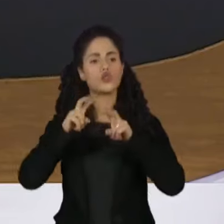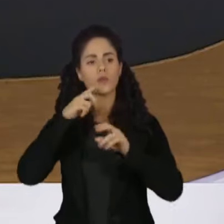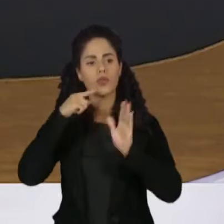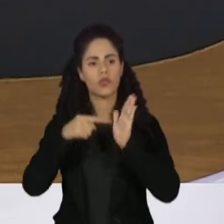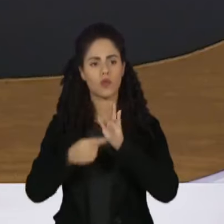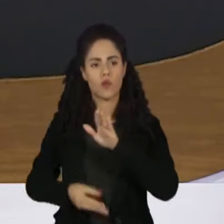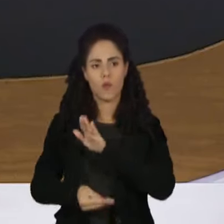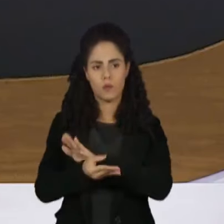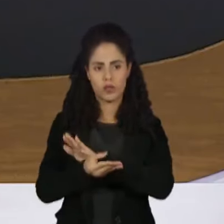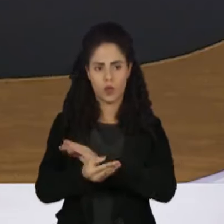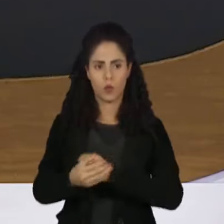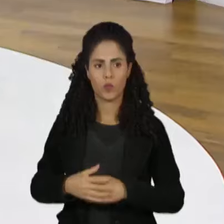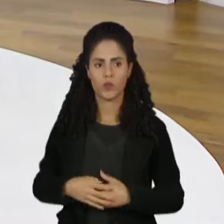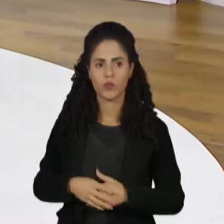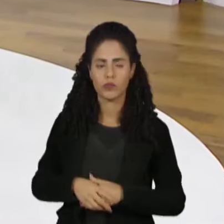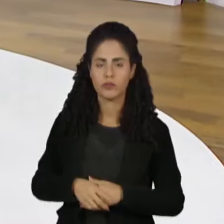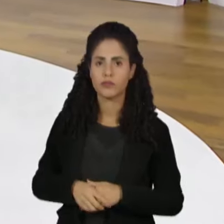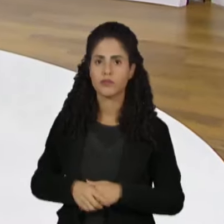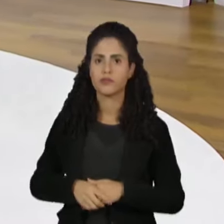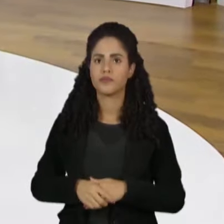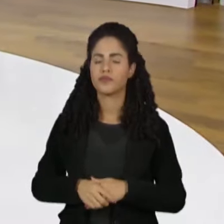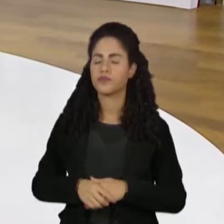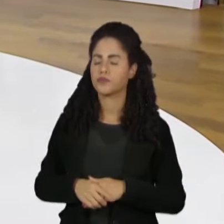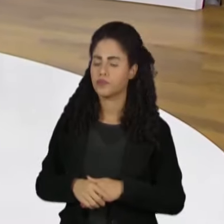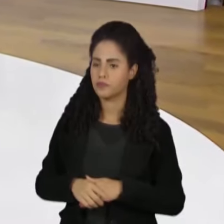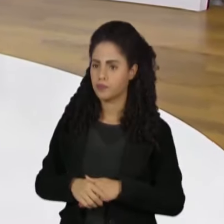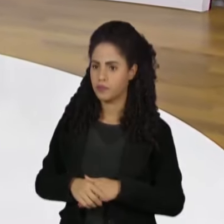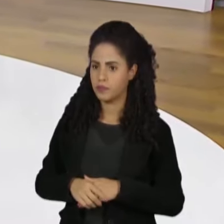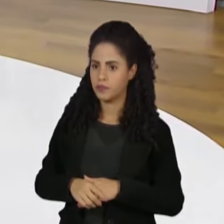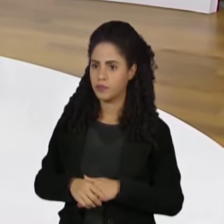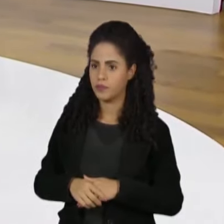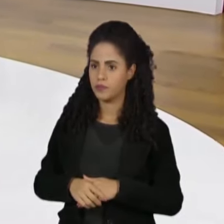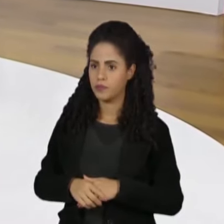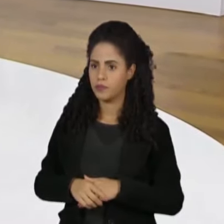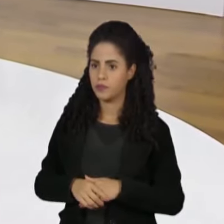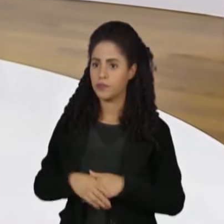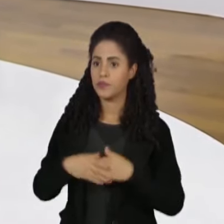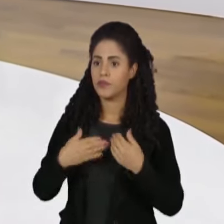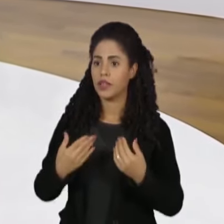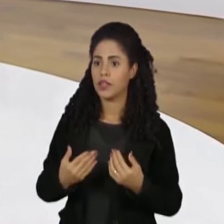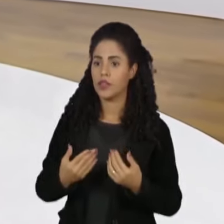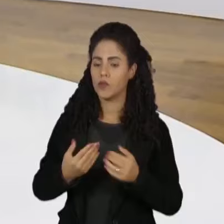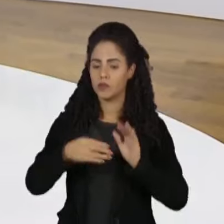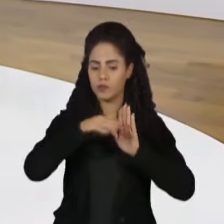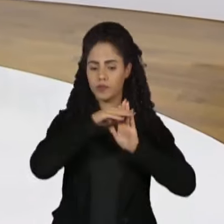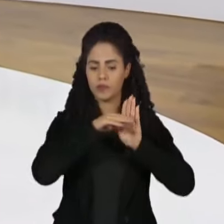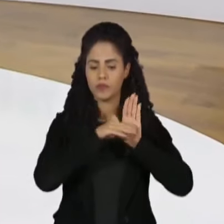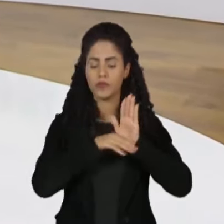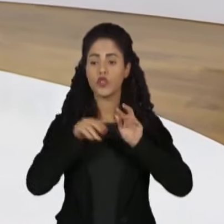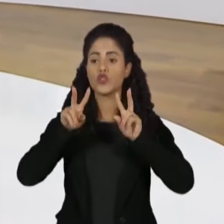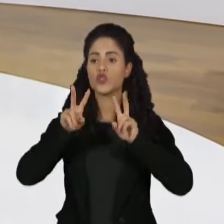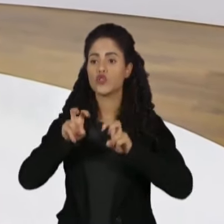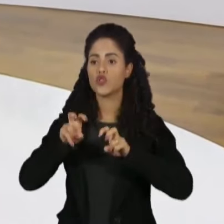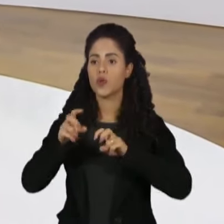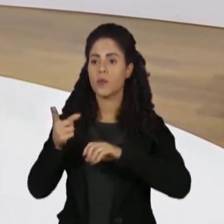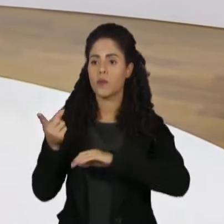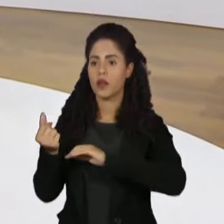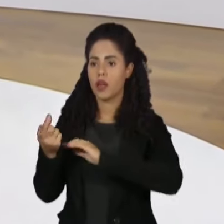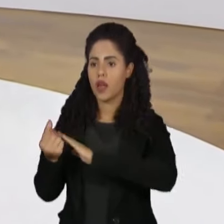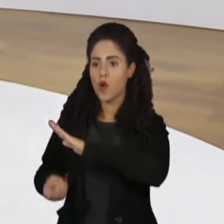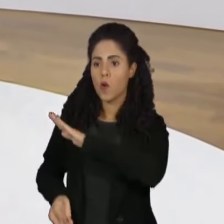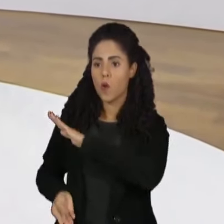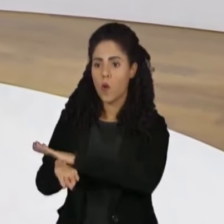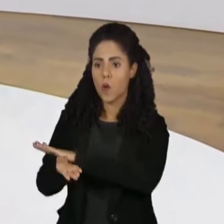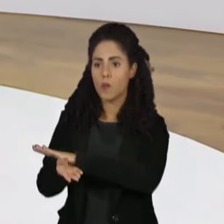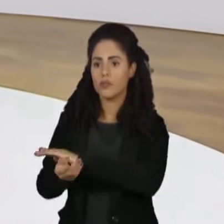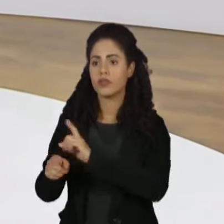eh as pautas de corrupção historicamente não só no Brasil mas no mundo serve para movimentos